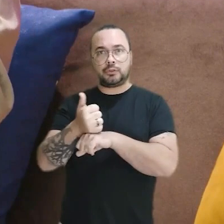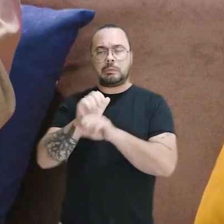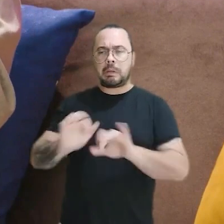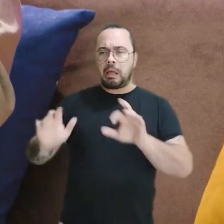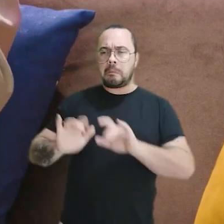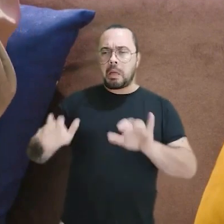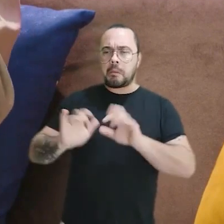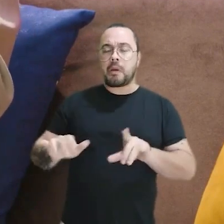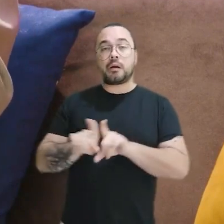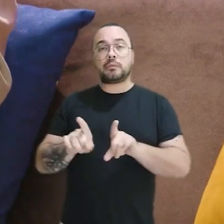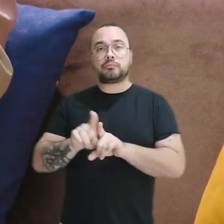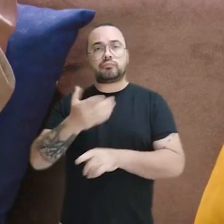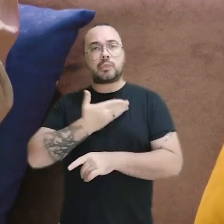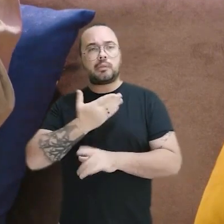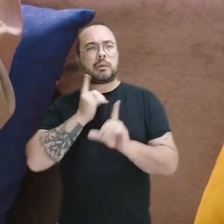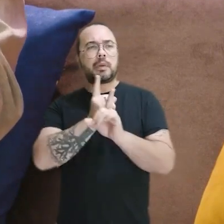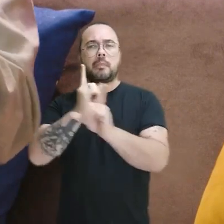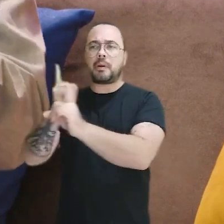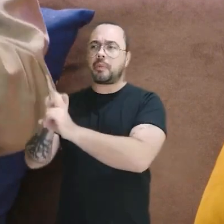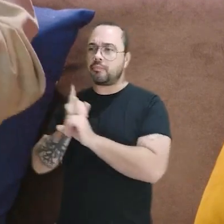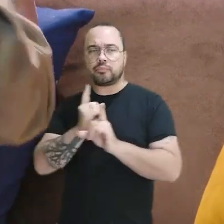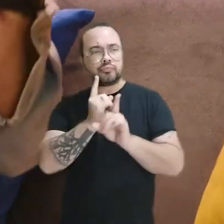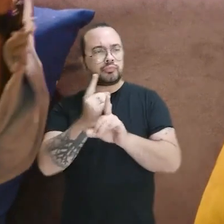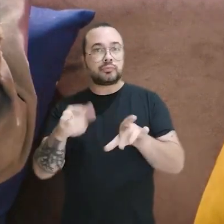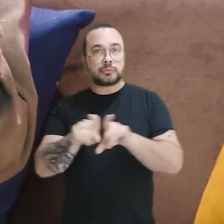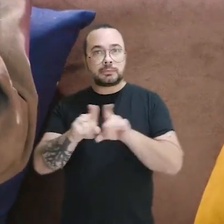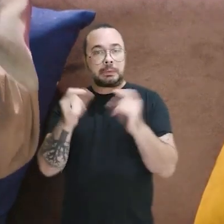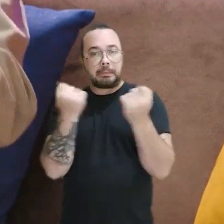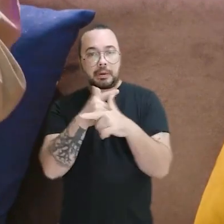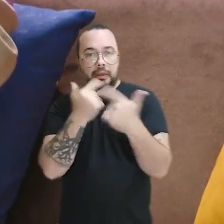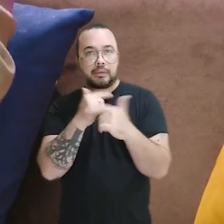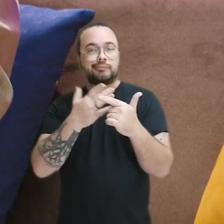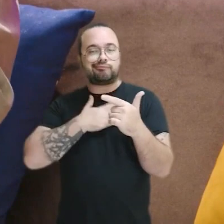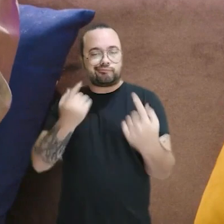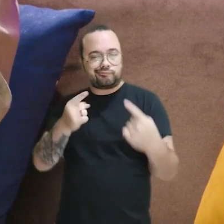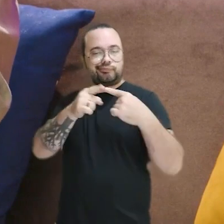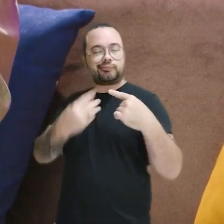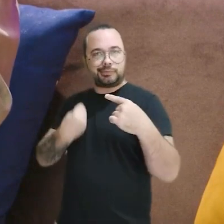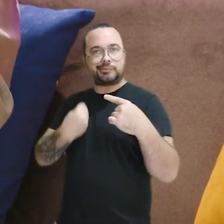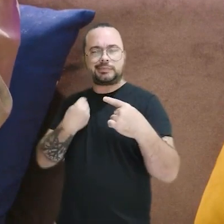e que é amigos se encontrando, assim, sabe? Fora a comédia, que virou a minha vida, né? Mas eu gostava pra caramba,